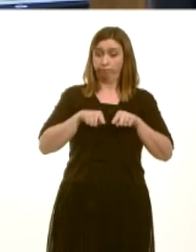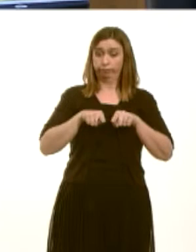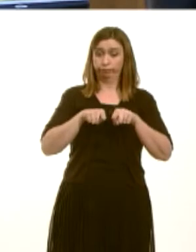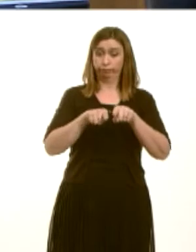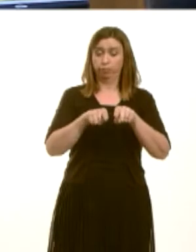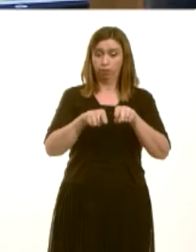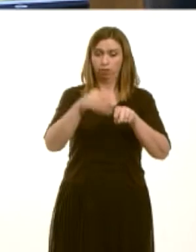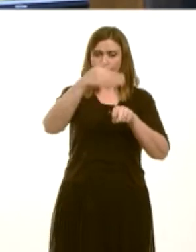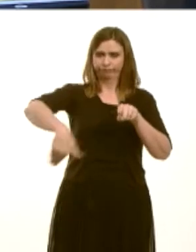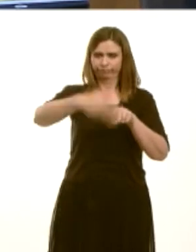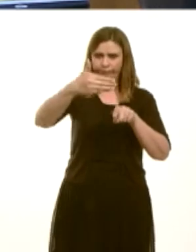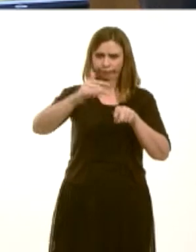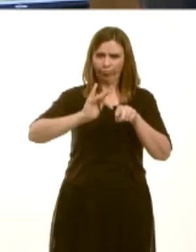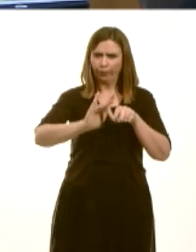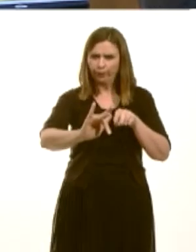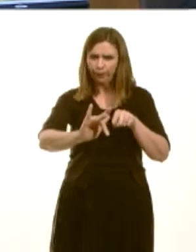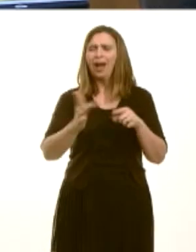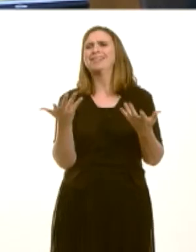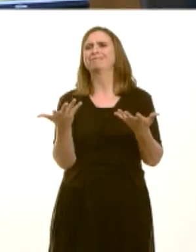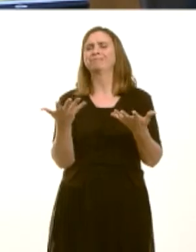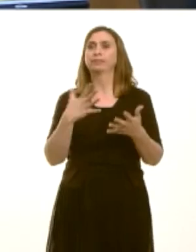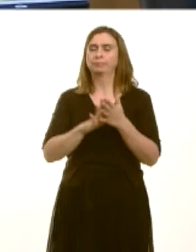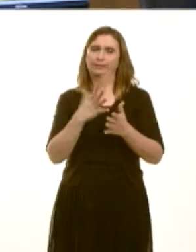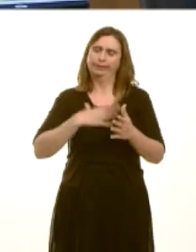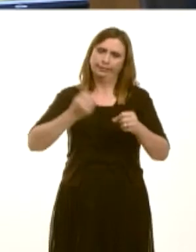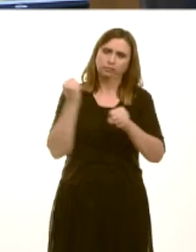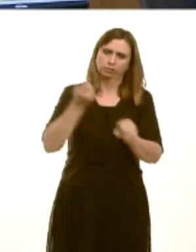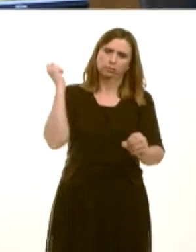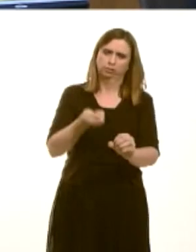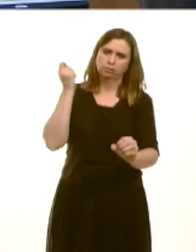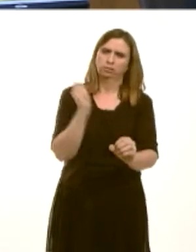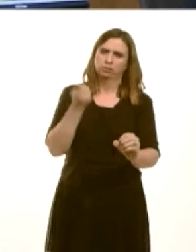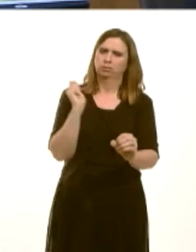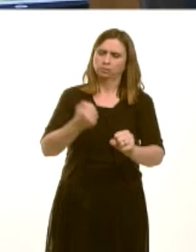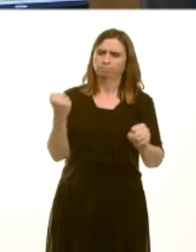nid oes trac yna ddim rhagor, dim ond mewn rhai mannauóbeth sydd ei eisiau, a beth fydd